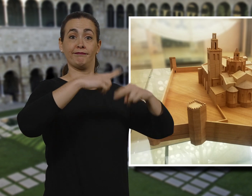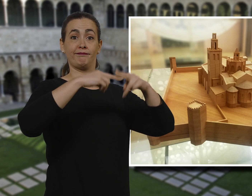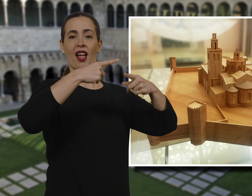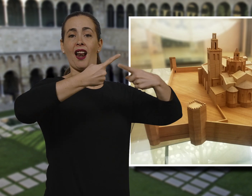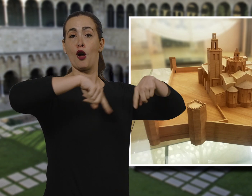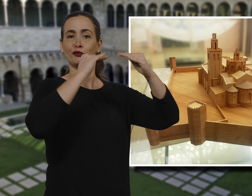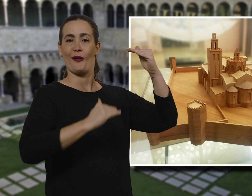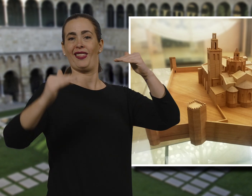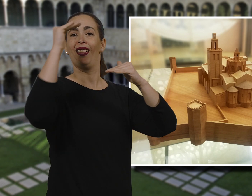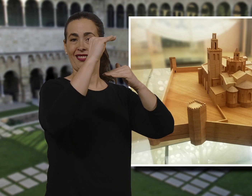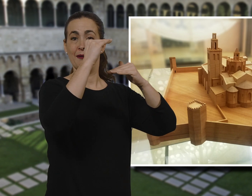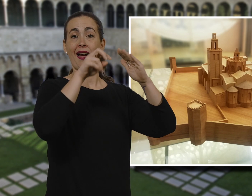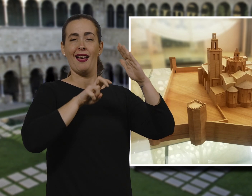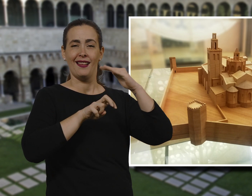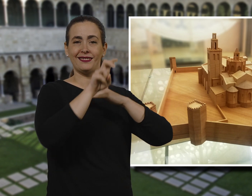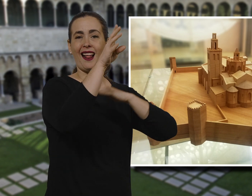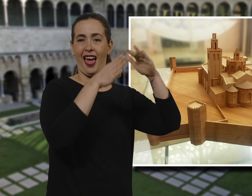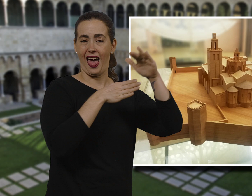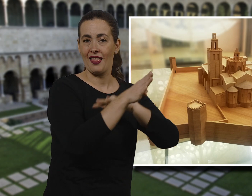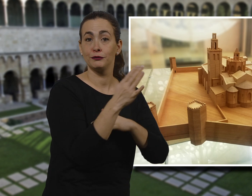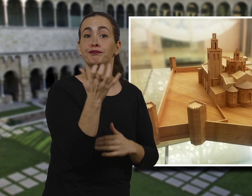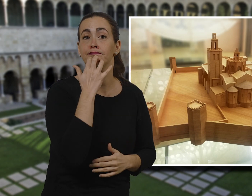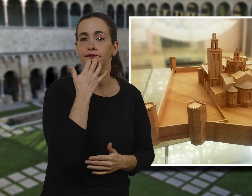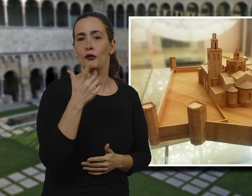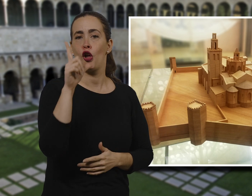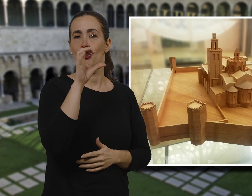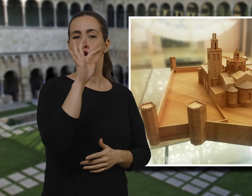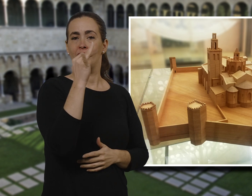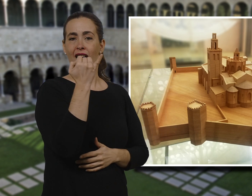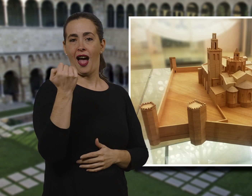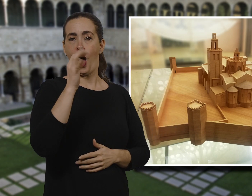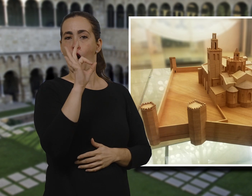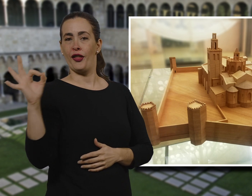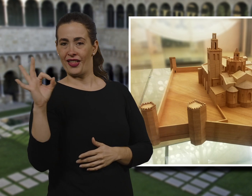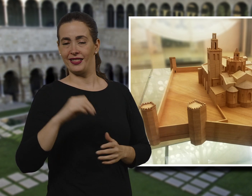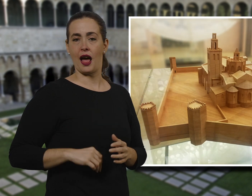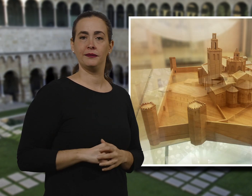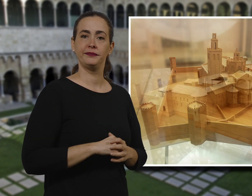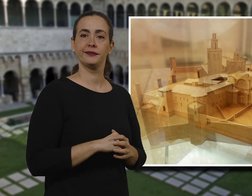es construeix el claustre superior i la seva escala d’accés, així com la llotja occidental.